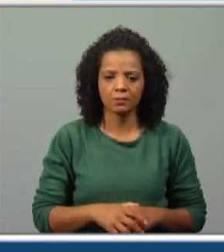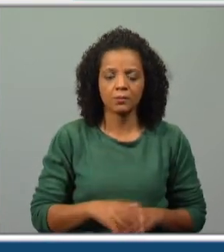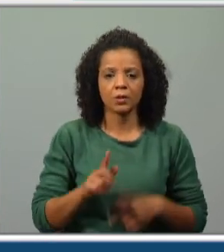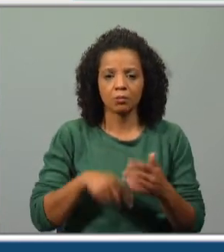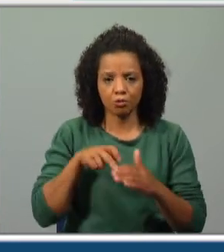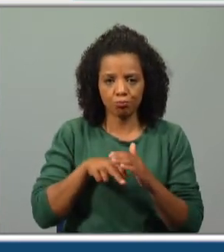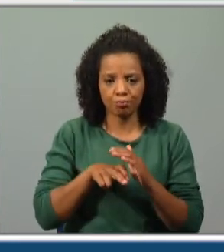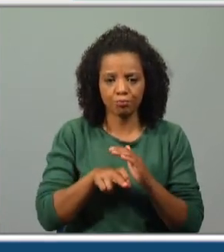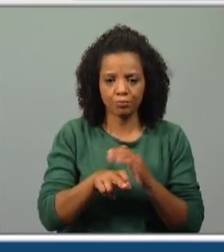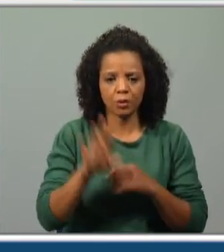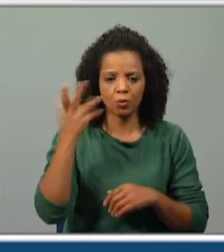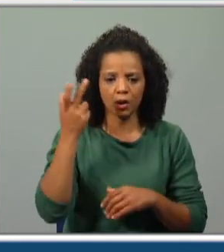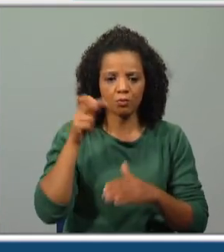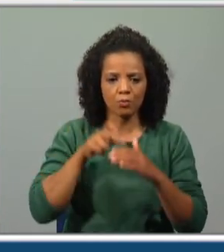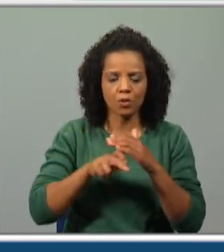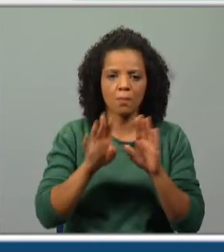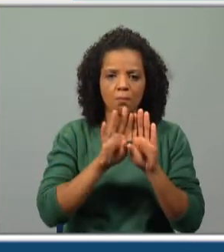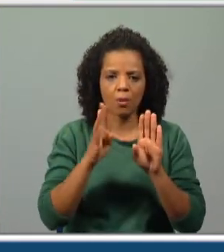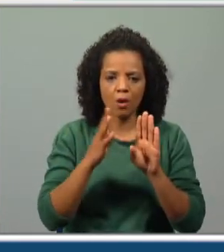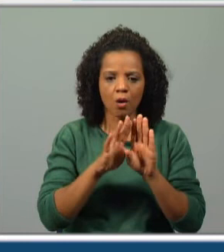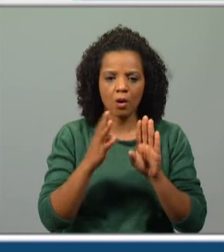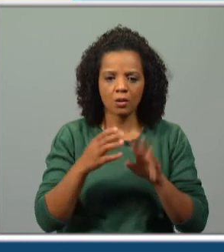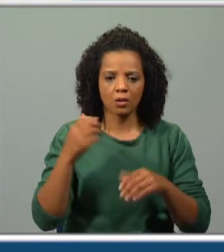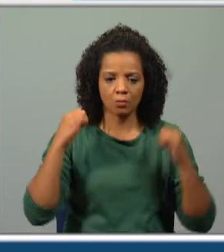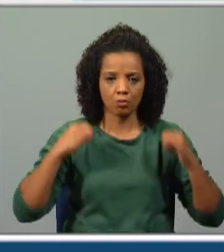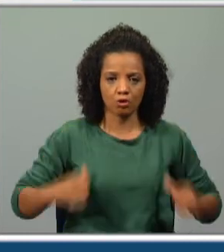entrando quando ele chegou na porta ele tirou a mochila que ele tava com ela nas 當他到達門口時進入他脫掉了他和她一起的背包